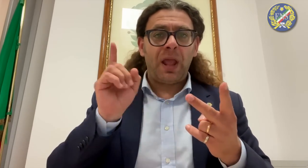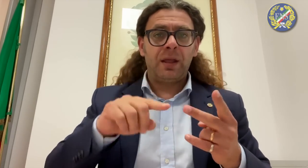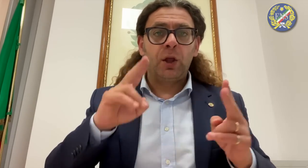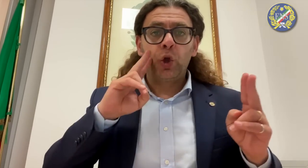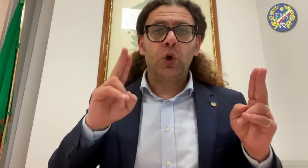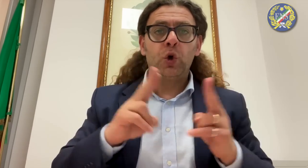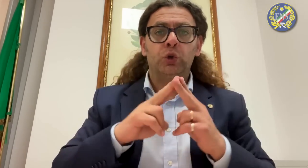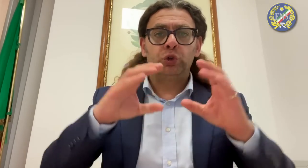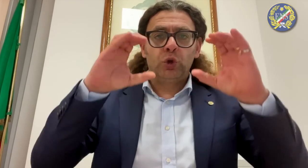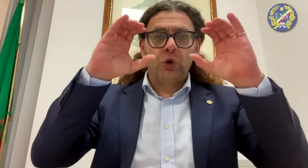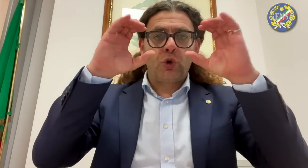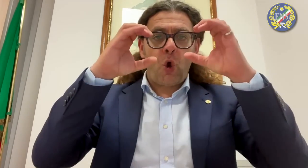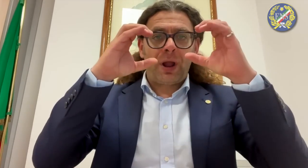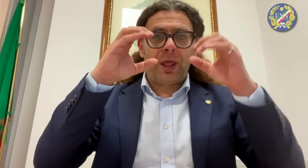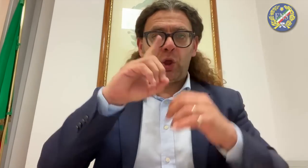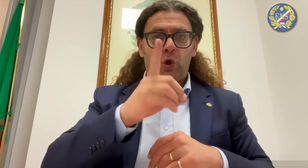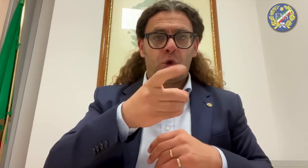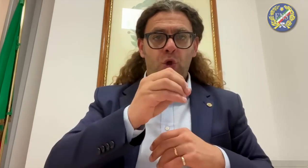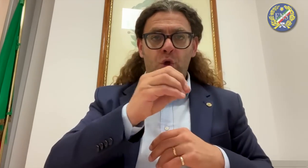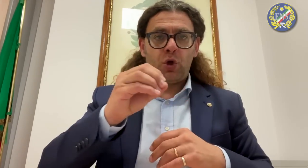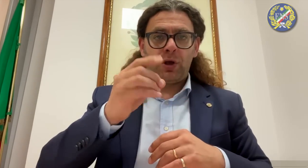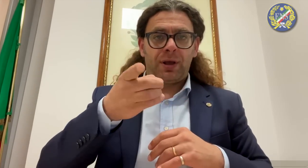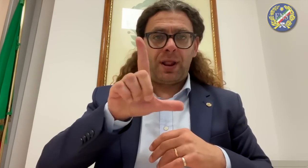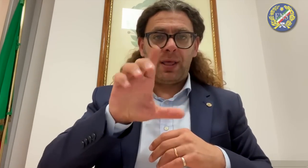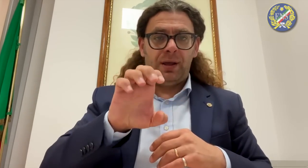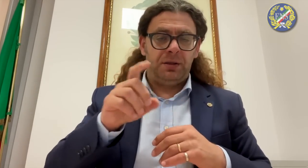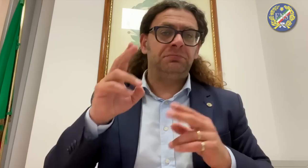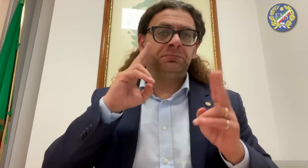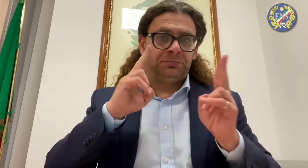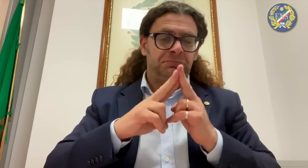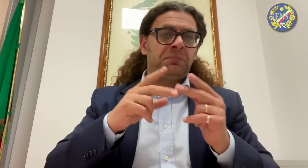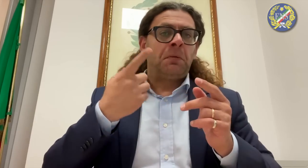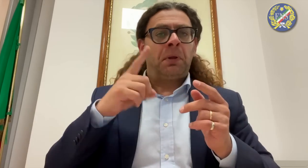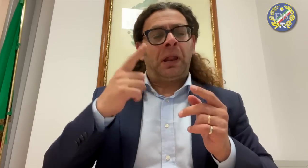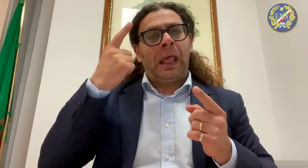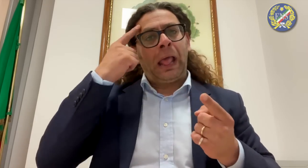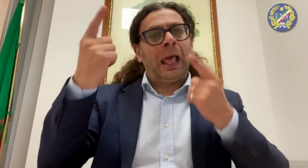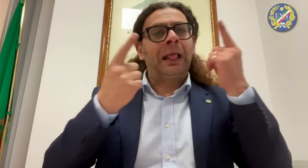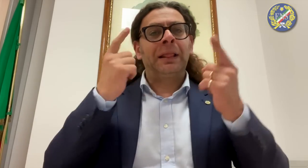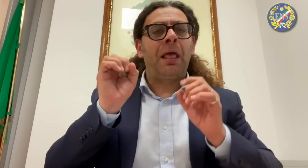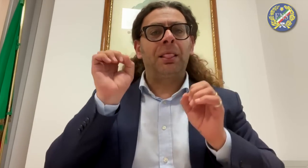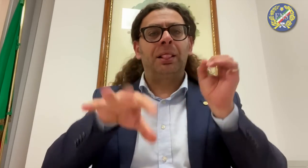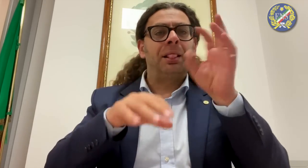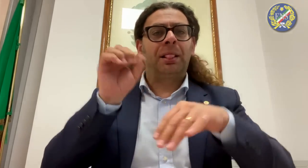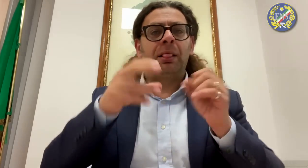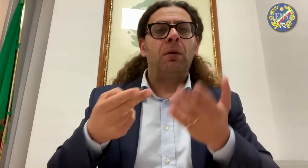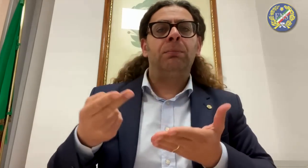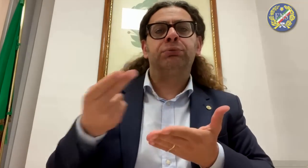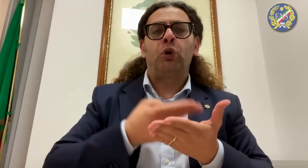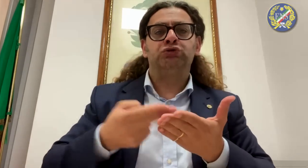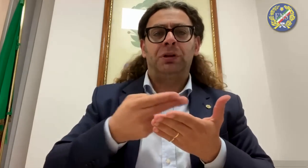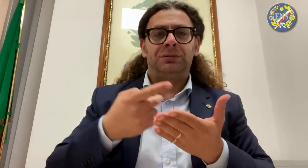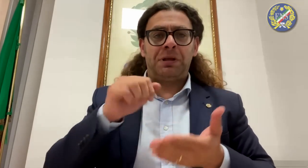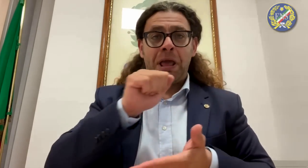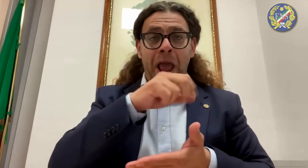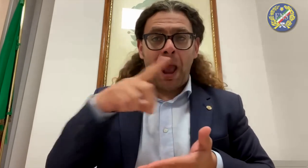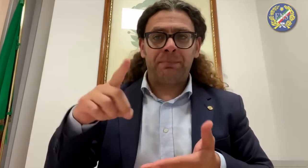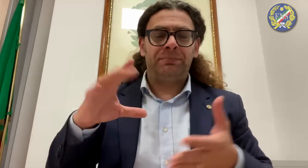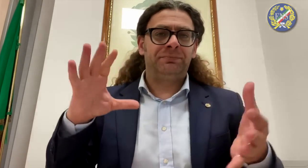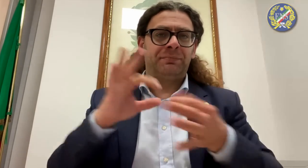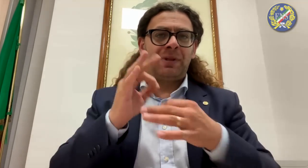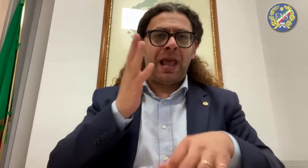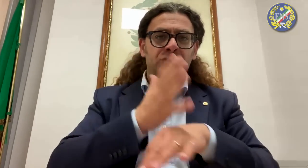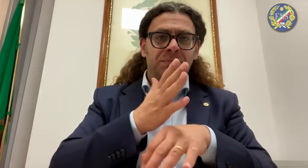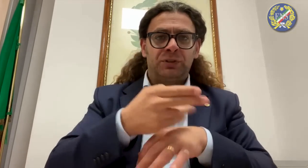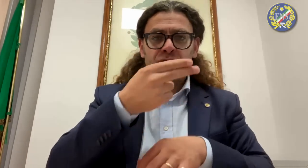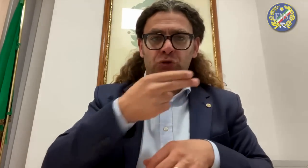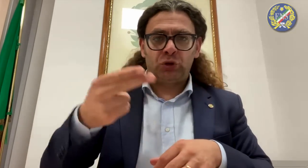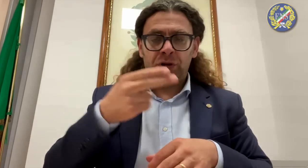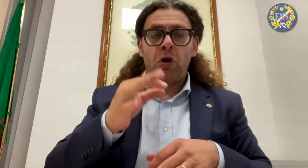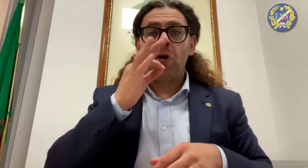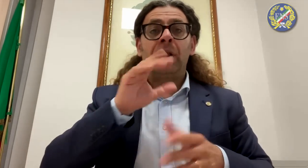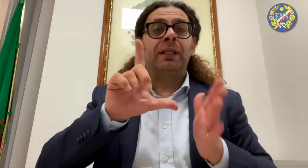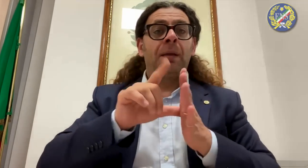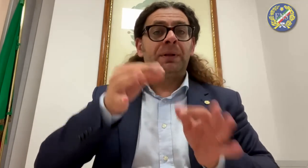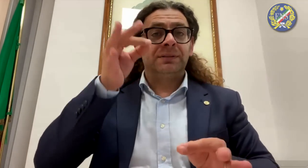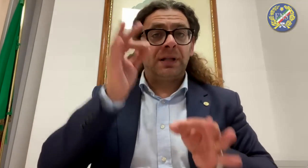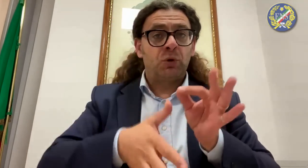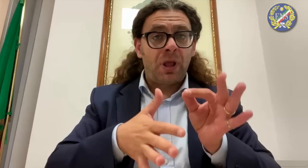Ho avuto poi un incontro con l'azienda Google per ragionare sulla possibilità di progettare applicazioni per l'accessibilità in grado di effettuare sottotitolazione in